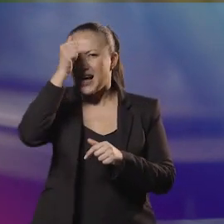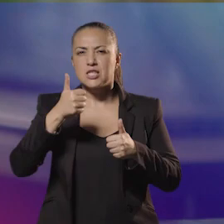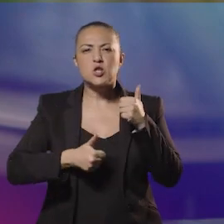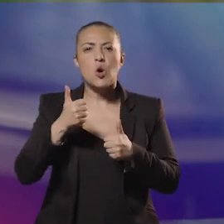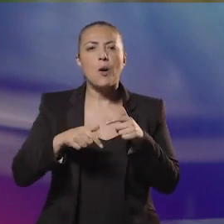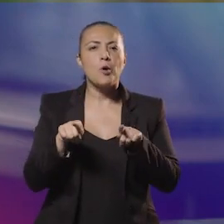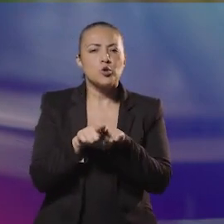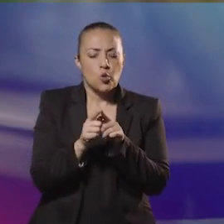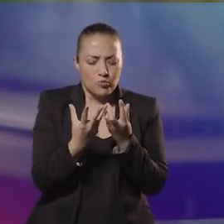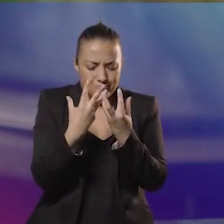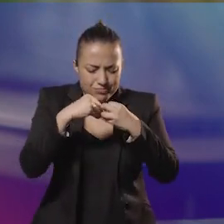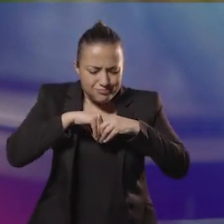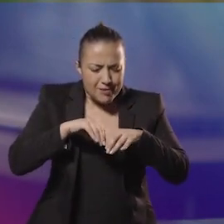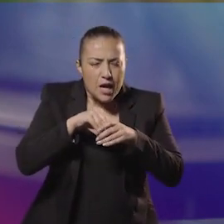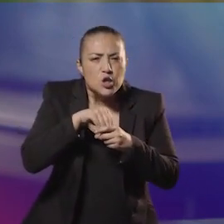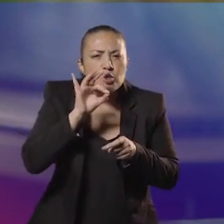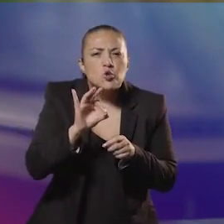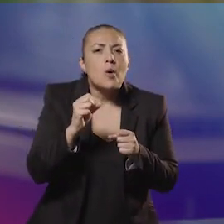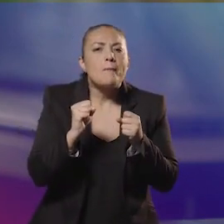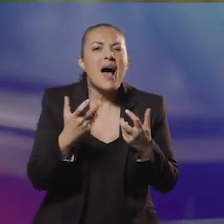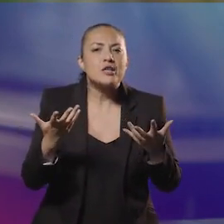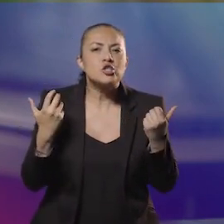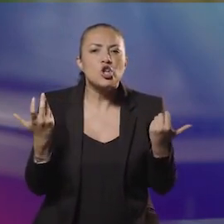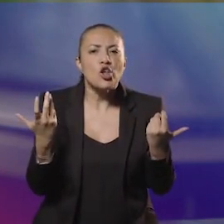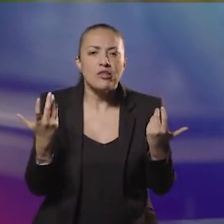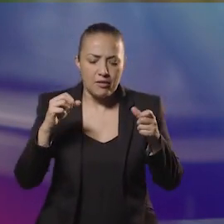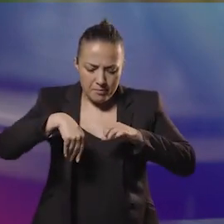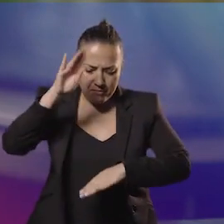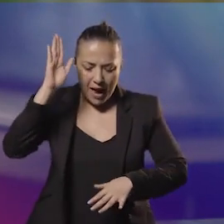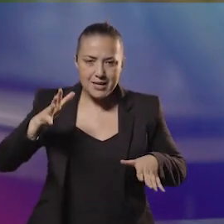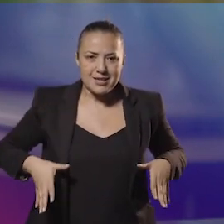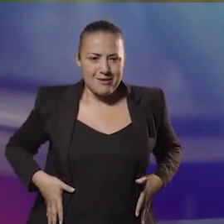como ahí, todos sus principios motores en la cadera, en la pelvis,